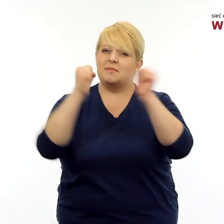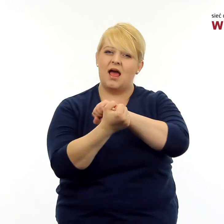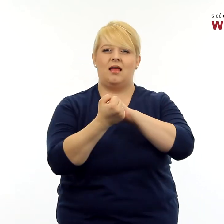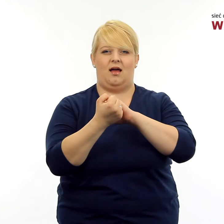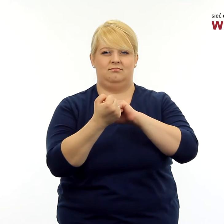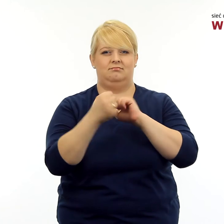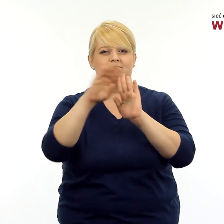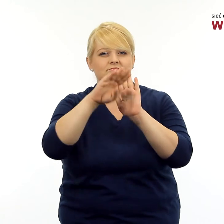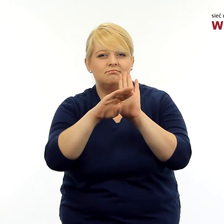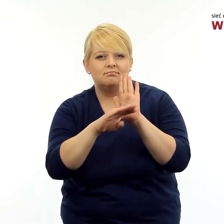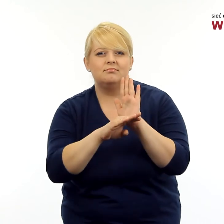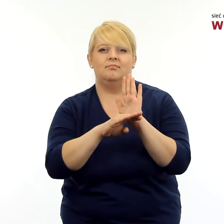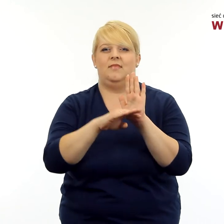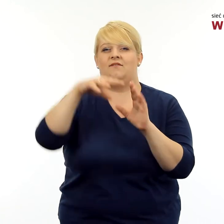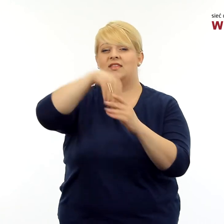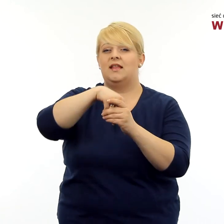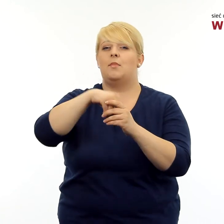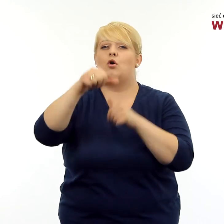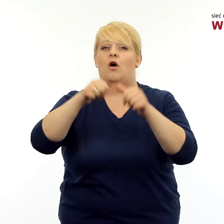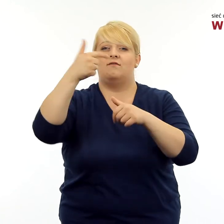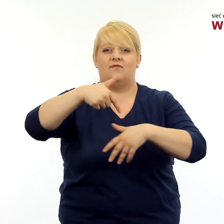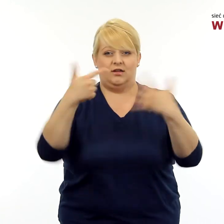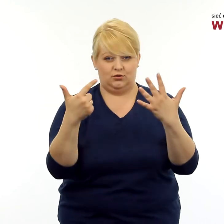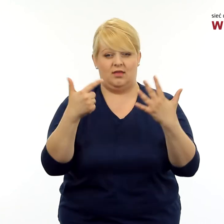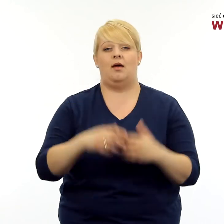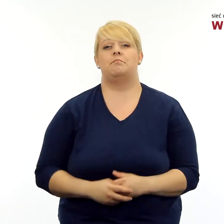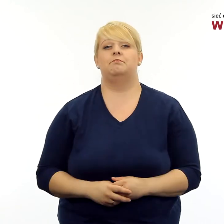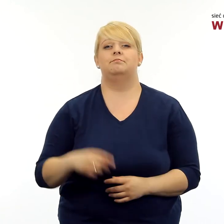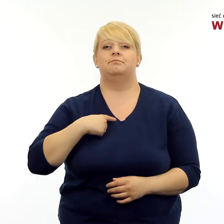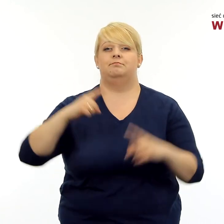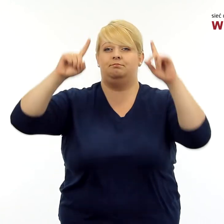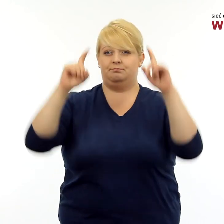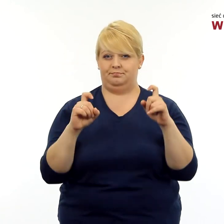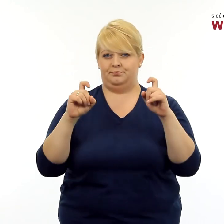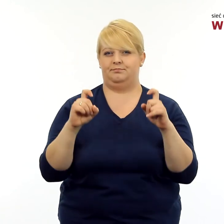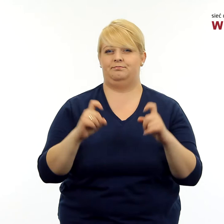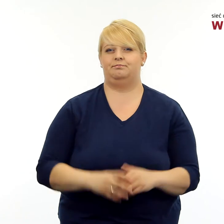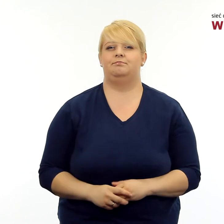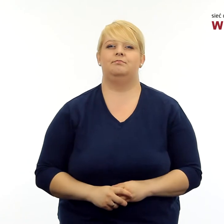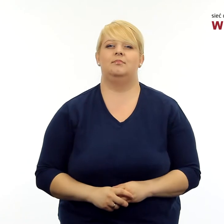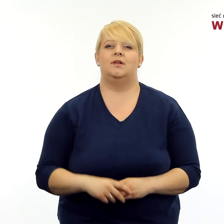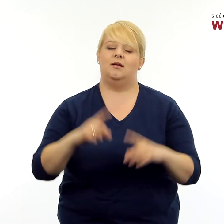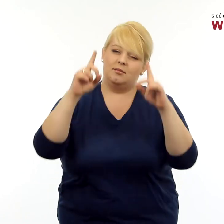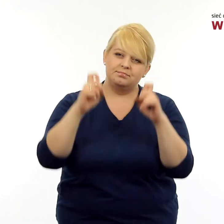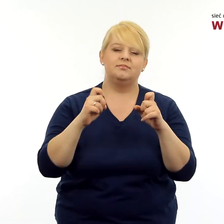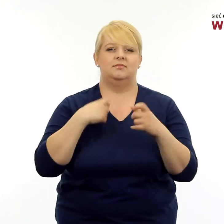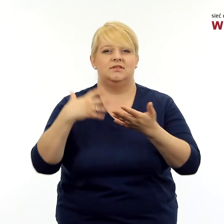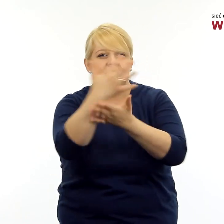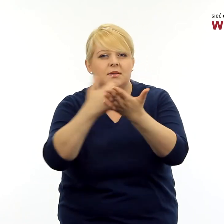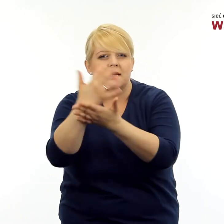W 2007 roku zaczęliśmy gromadzić informacje